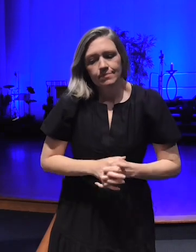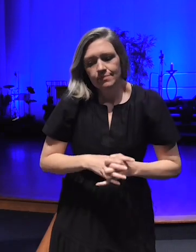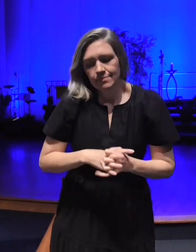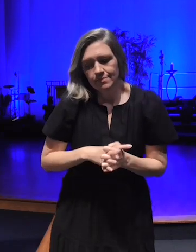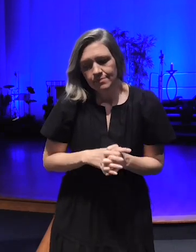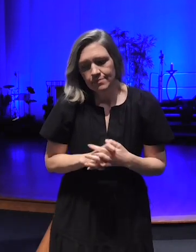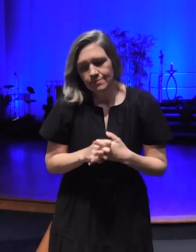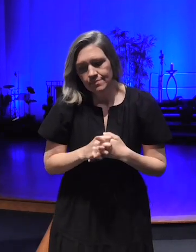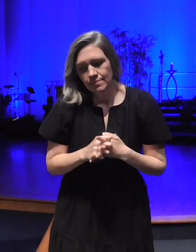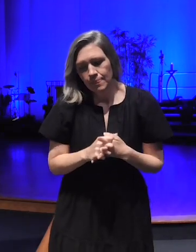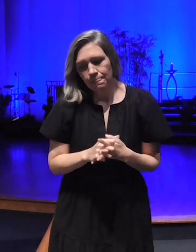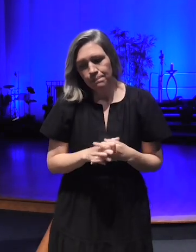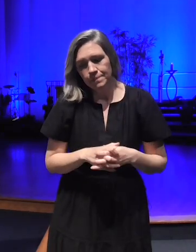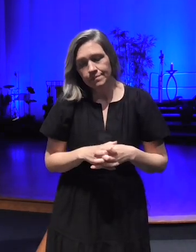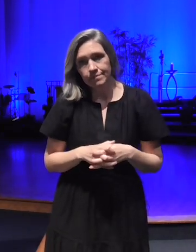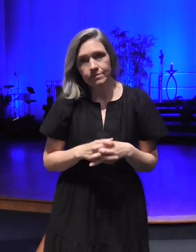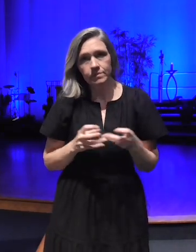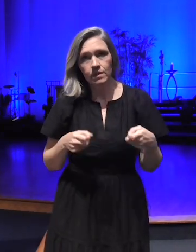permitamos que una quietud sagrada descienda sobre